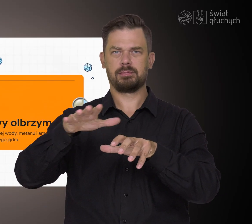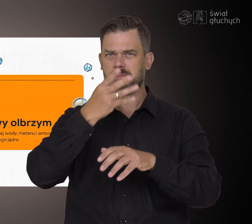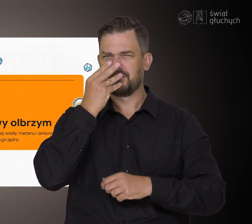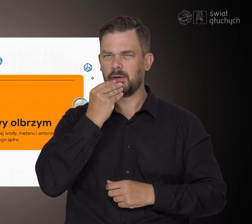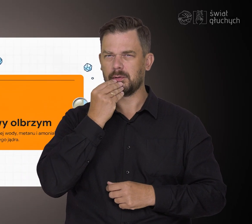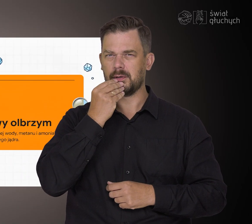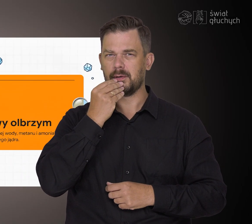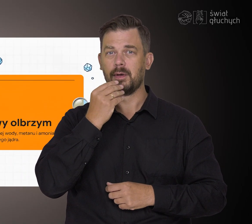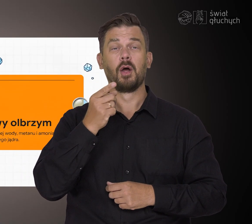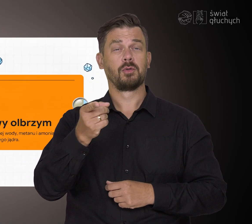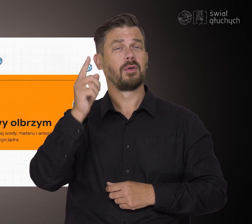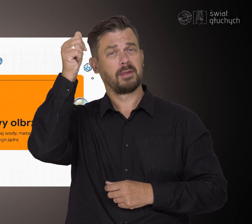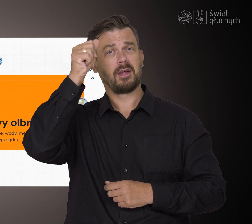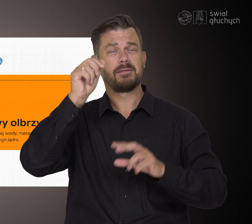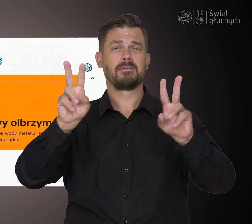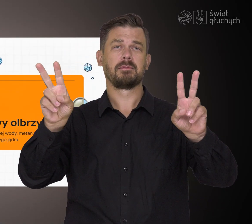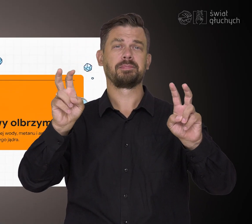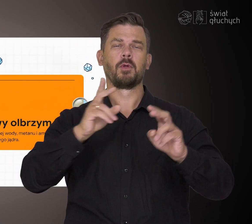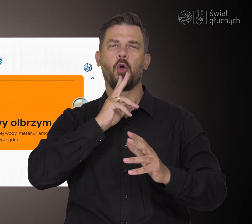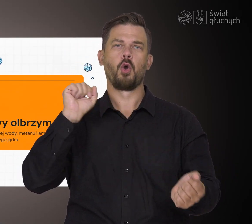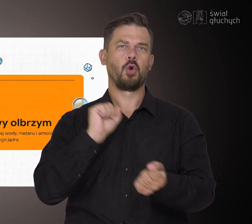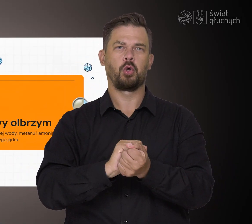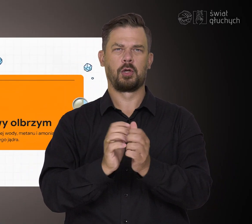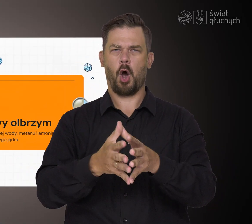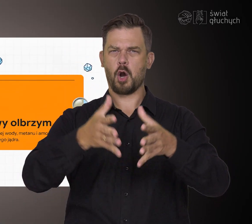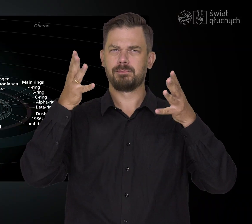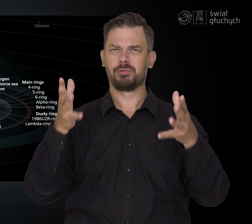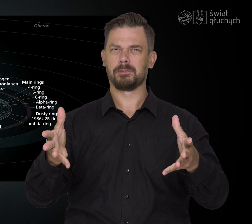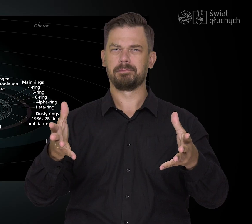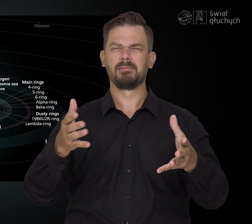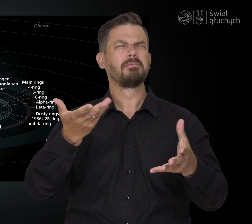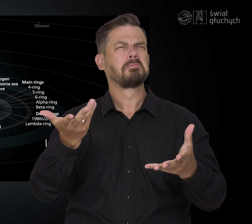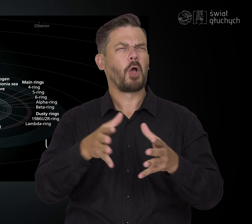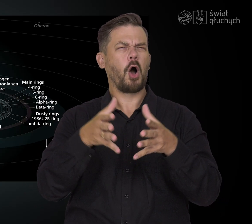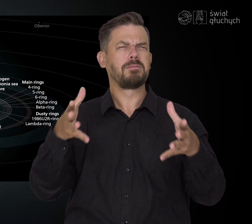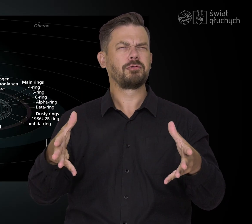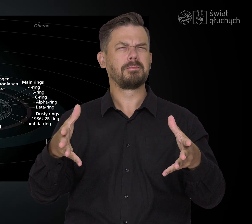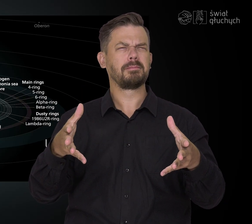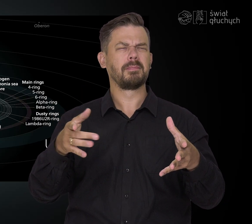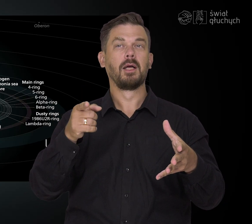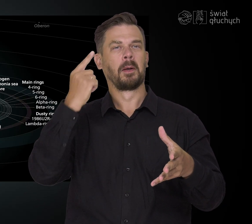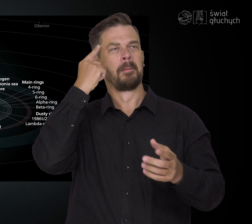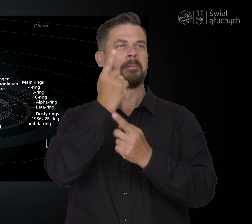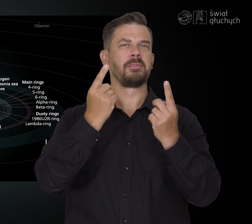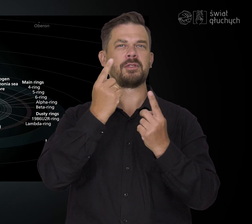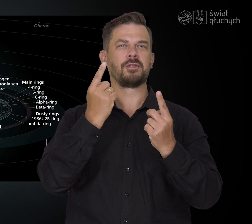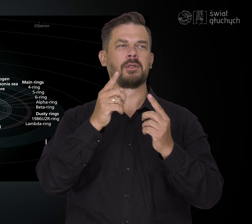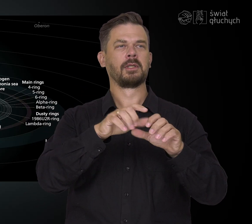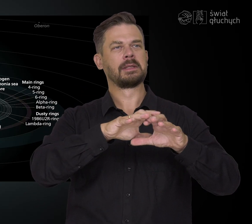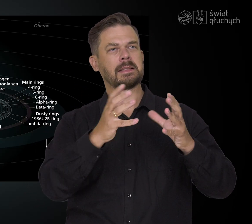Otóż klasyfikujemy go jako tzw. lodowego olbrzyma. Żeby to sobie dobrze wyobrazić, odrzućmy myślenie o suchych skałach,